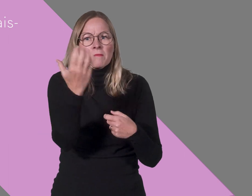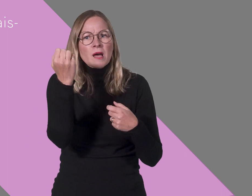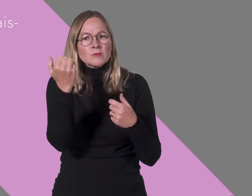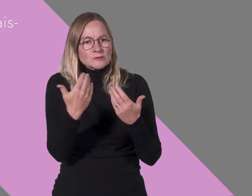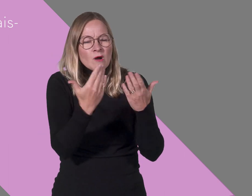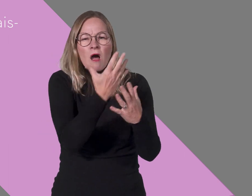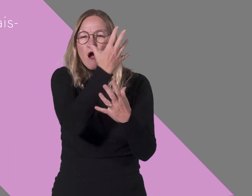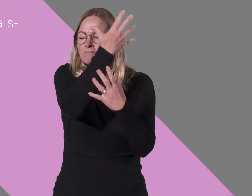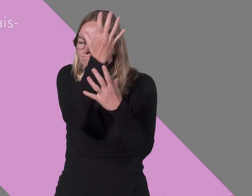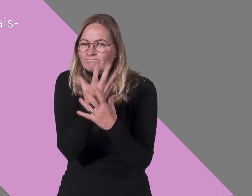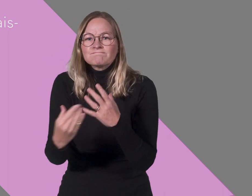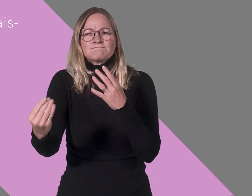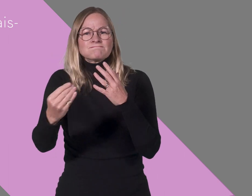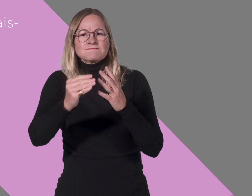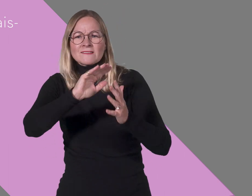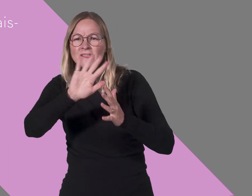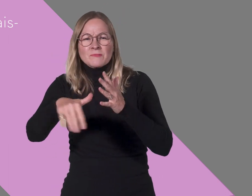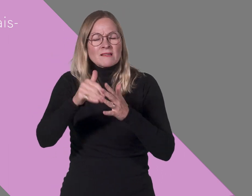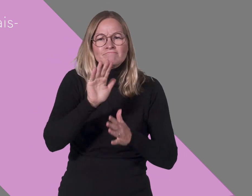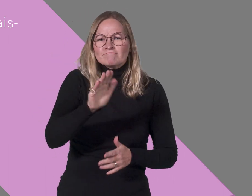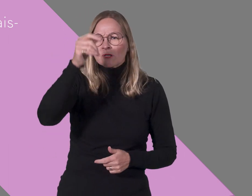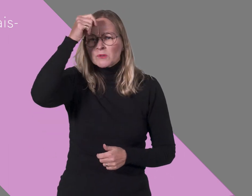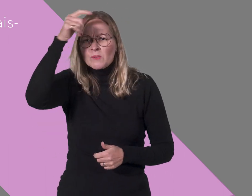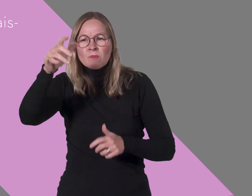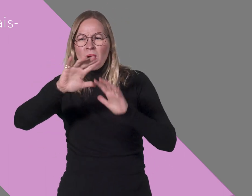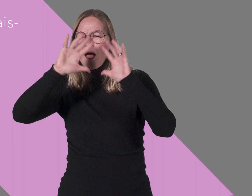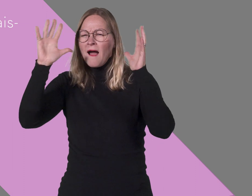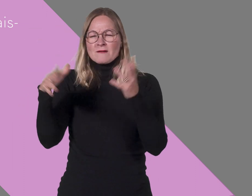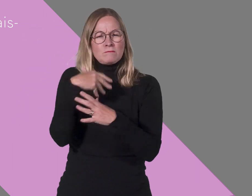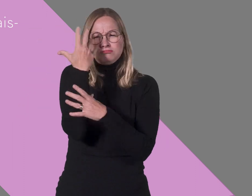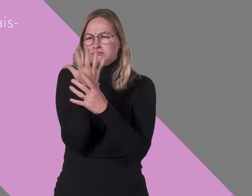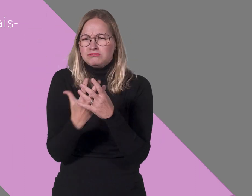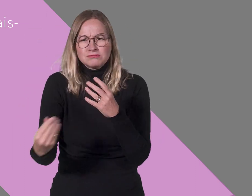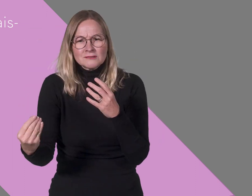mahdollisuus sukeltaa viittomakielisen kulttuurin maailmaan -